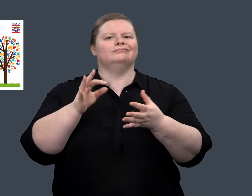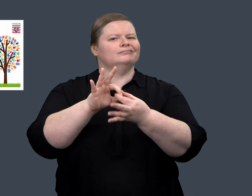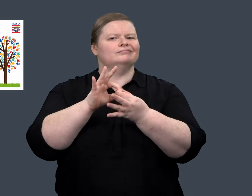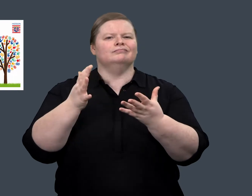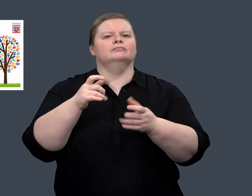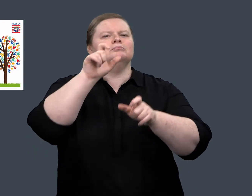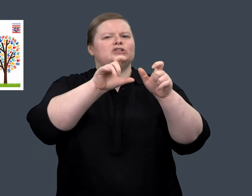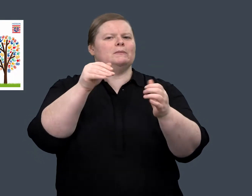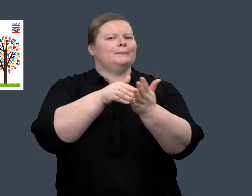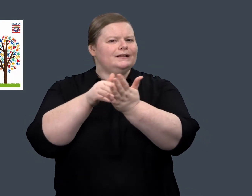wurde ein Wegweiser für Menschen mit Behinderung